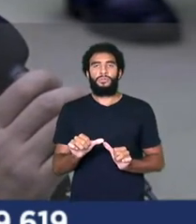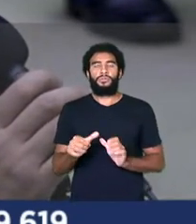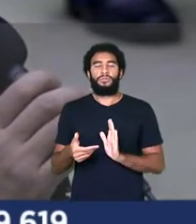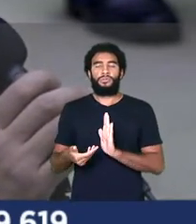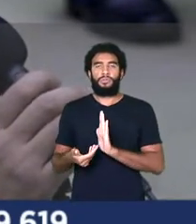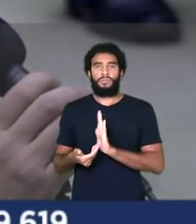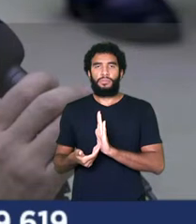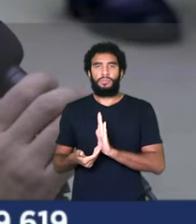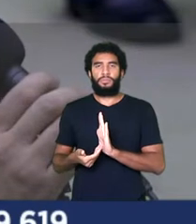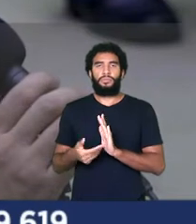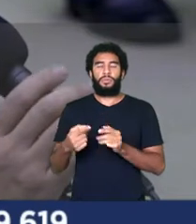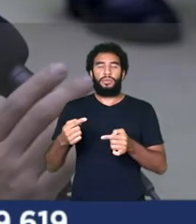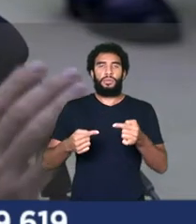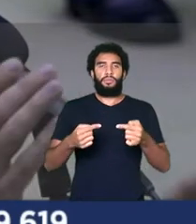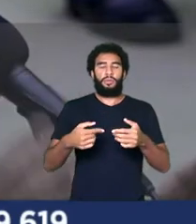RIA, CASO EXISTAM MUDANÇAS,